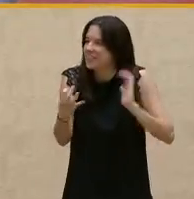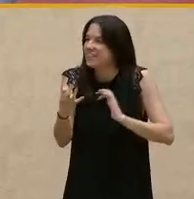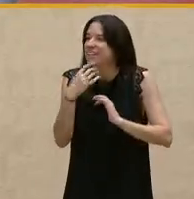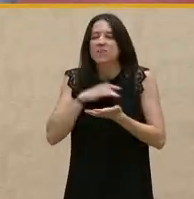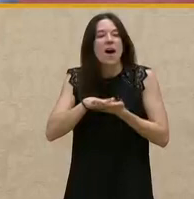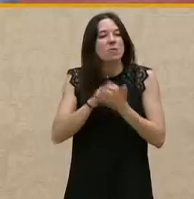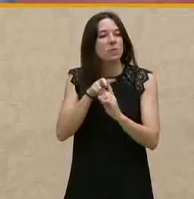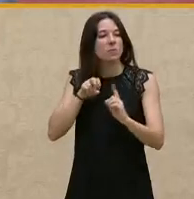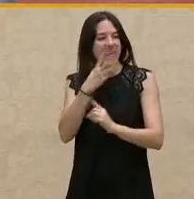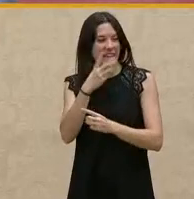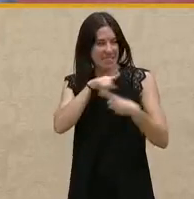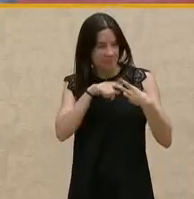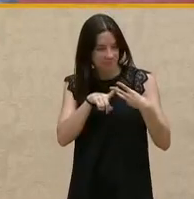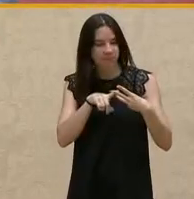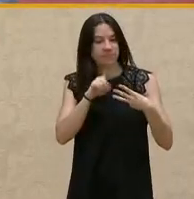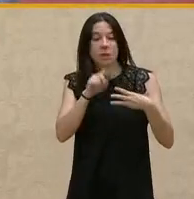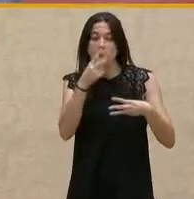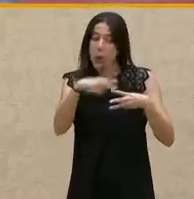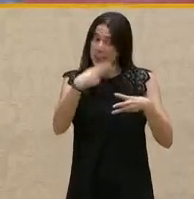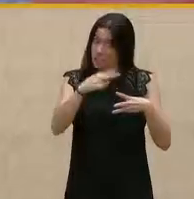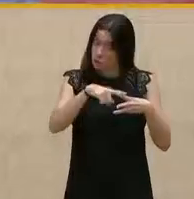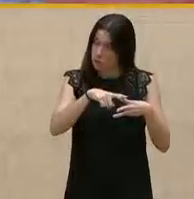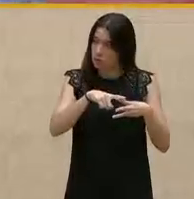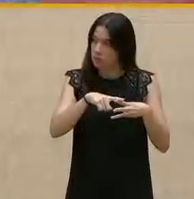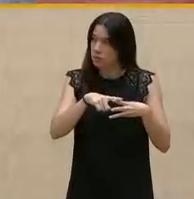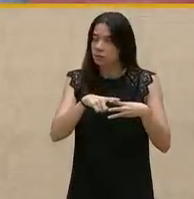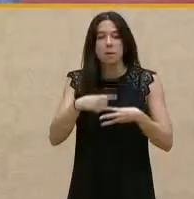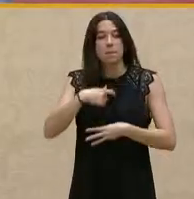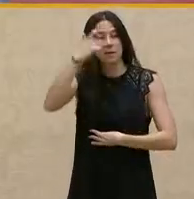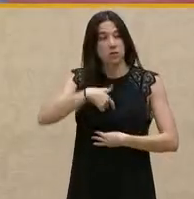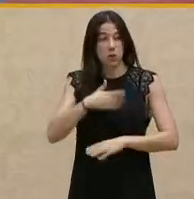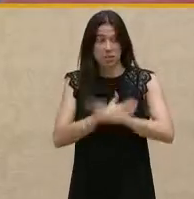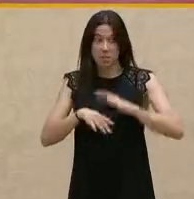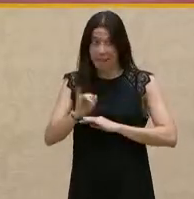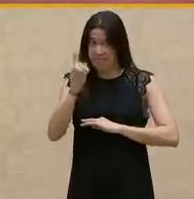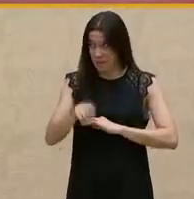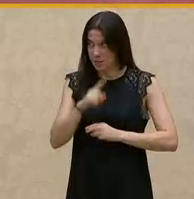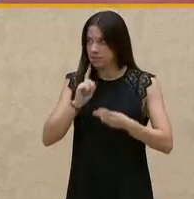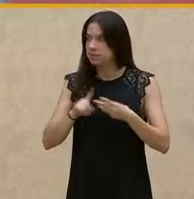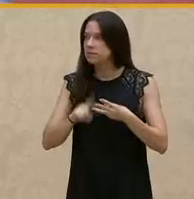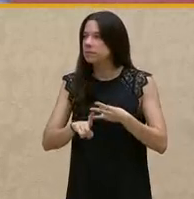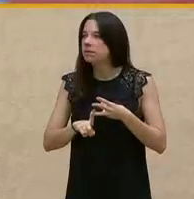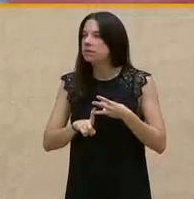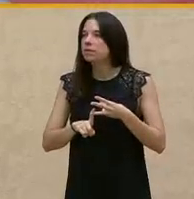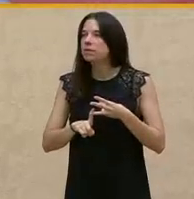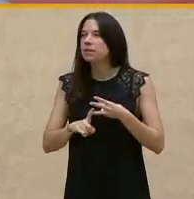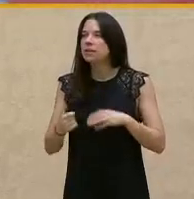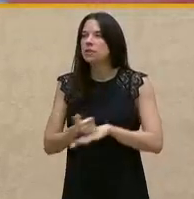en la vertiente de persona con discapacidad que soy, y en la vertiente de ciudadano.